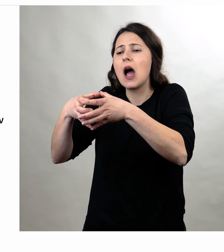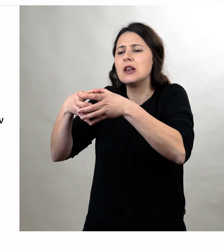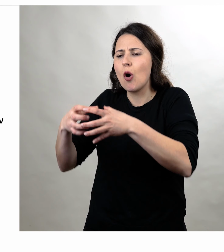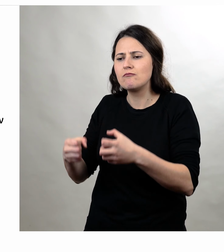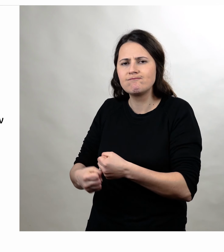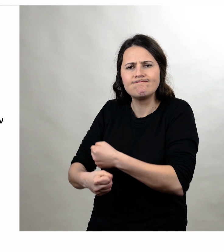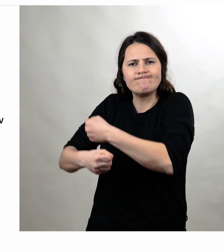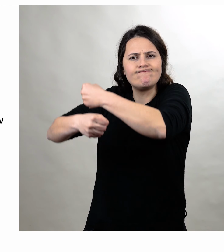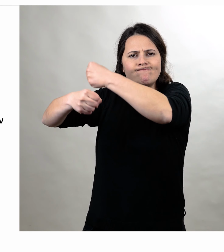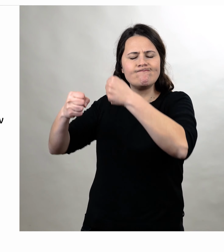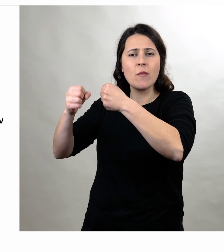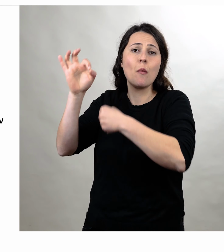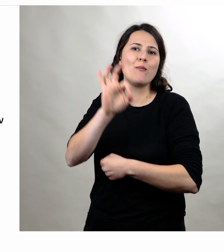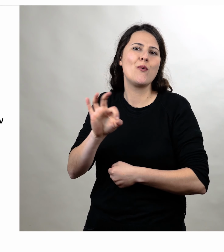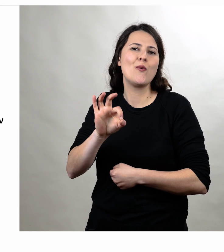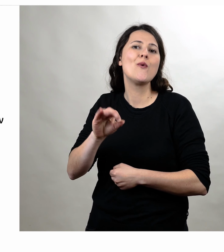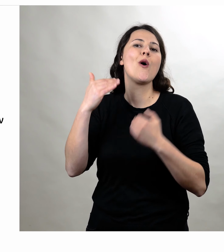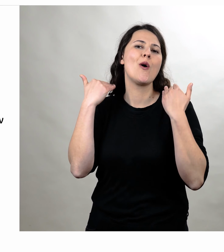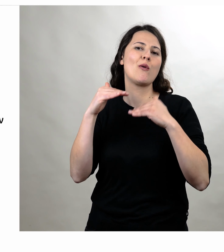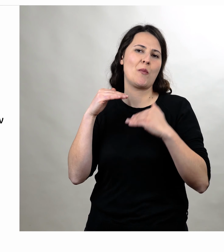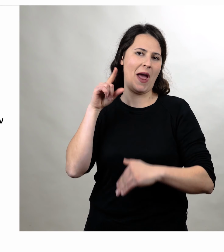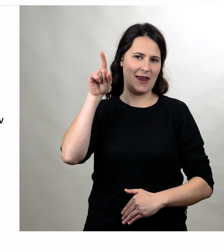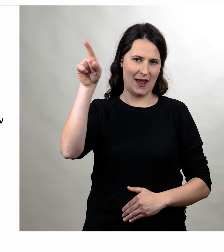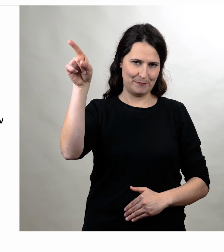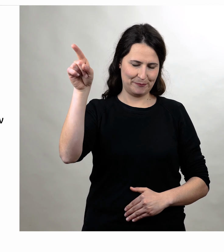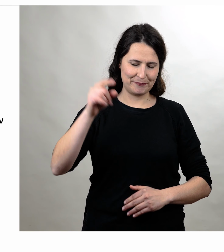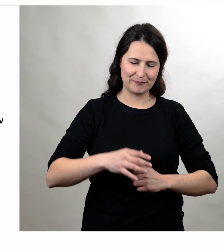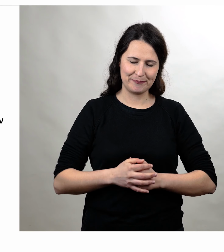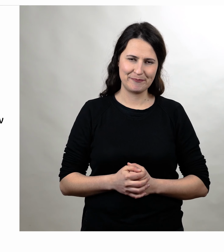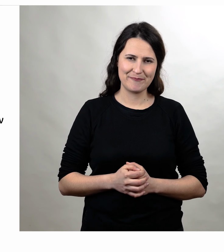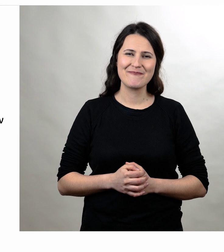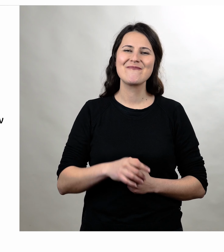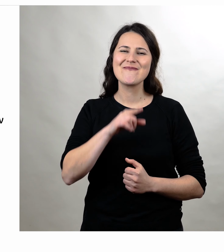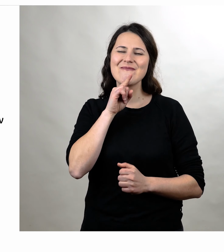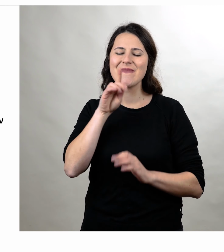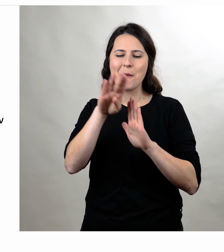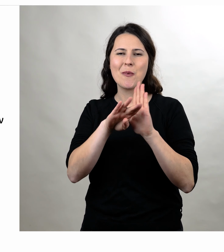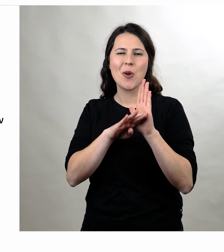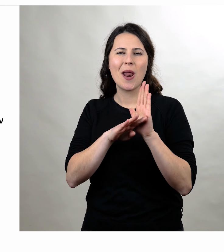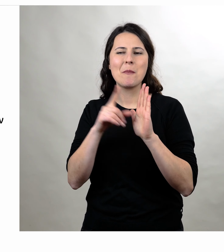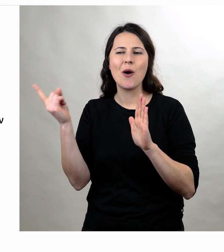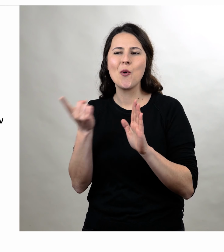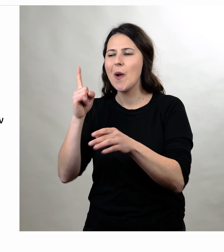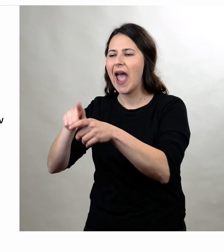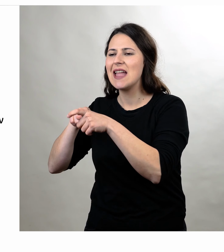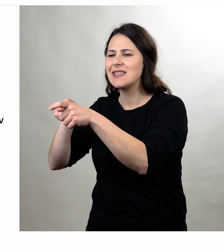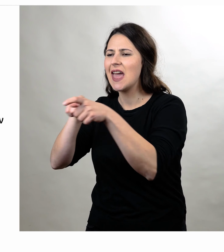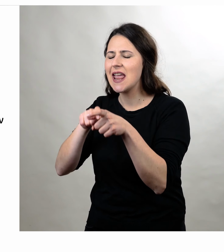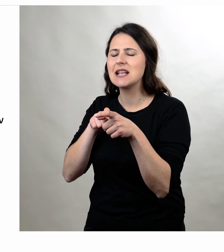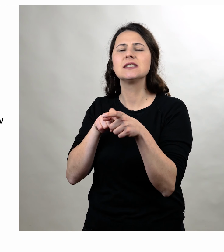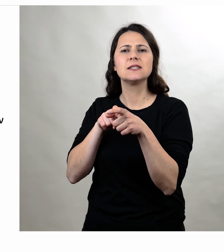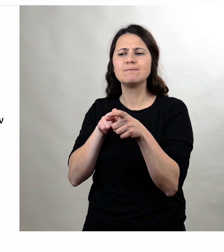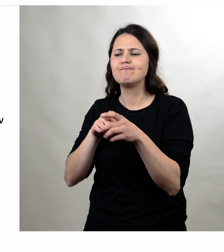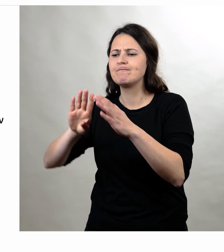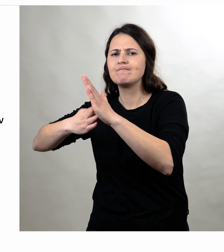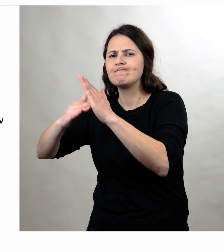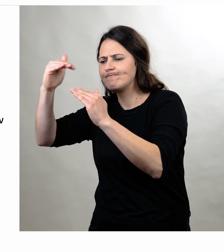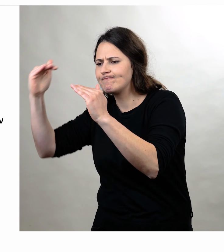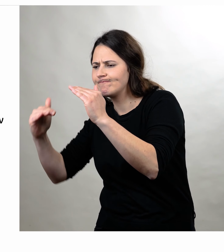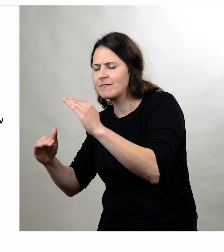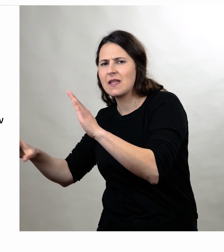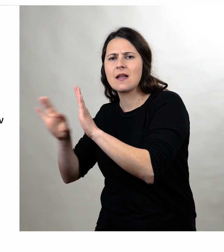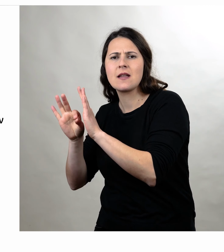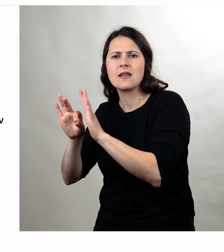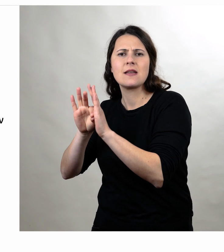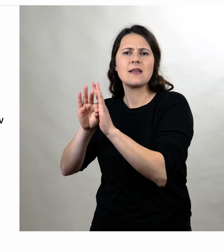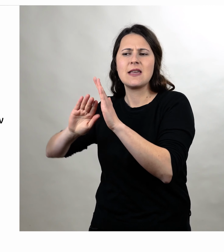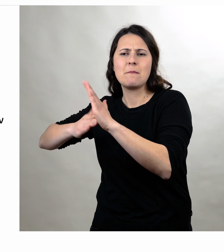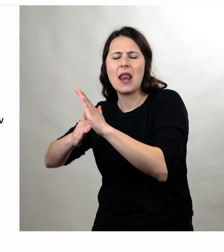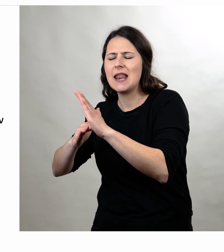Τα προγράμματα αυτά είναι ιδιαίτερα χρήσιμα στις εταιρείες για την εκπαίδευση του προσωπικού τους.